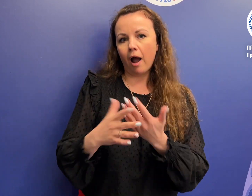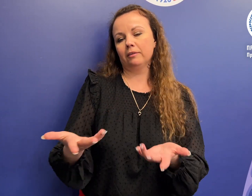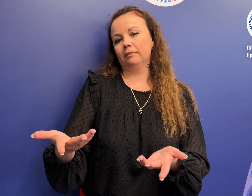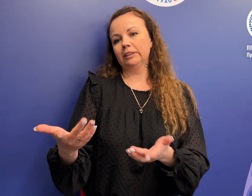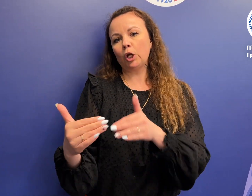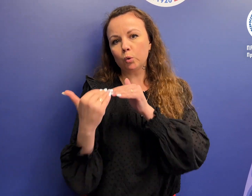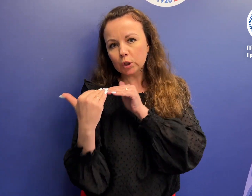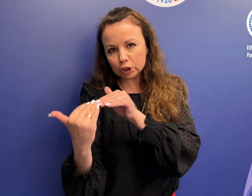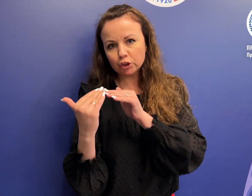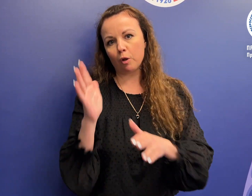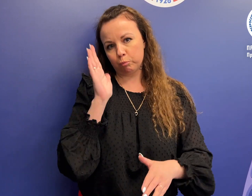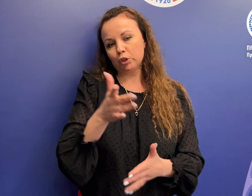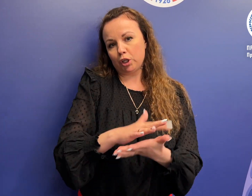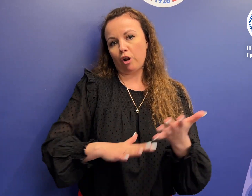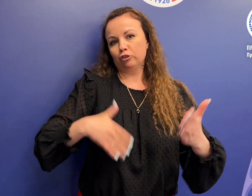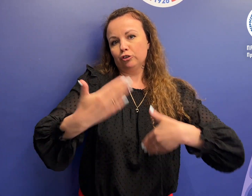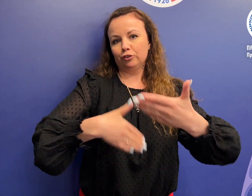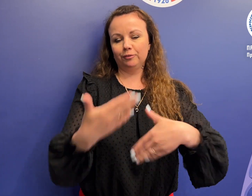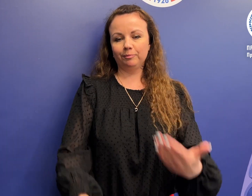и теперь они будут помогать нам, будем продолжать наращивать наше сотрудничество.